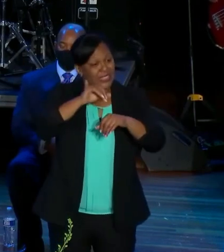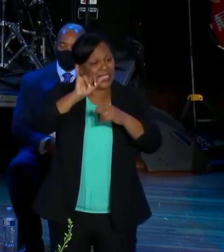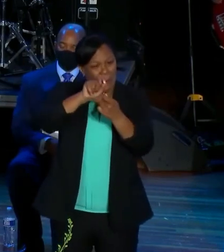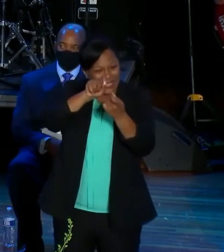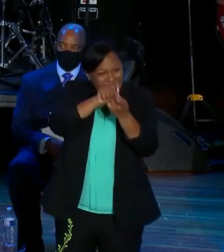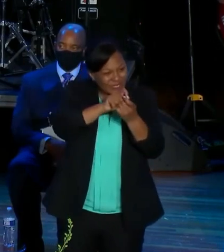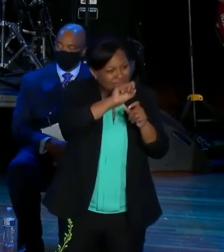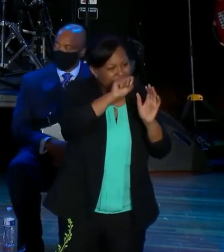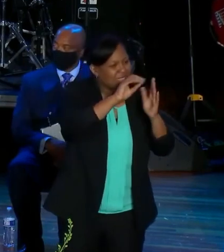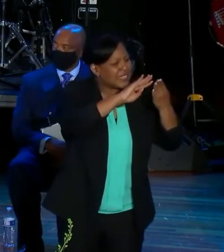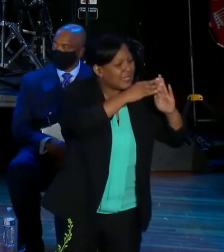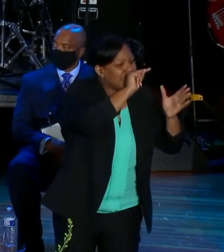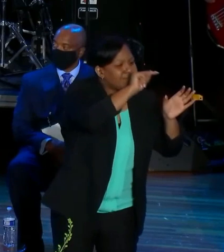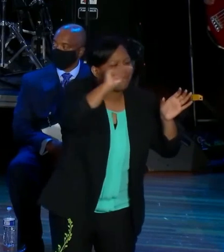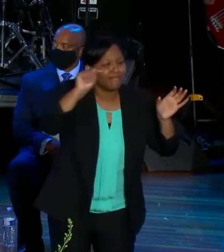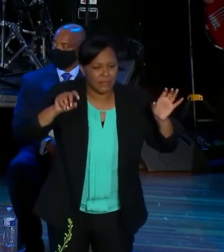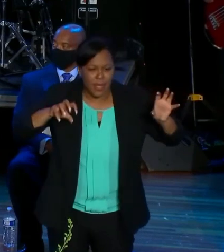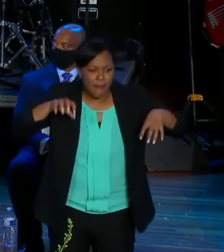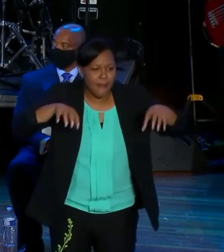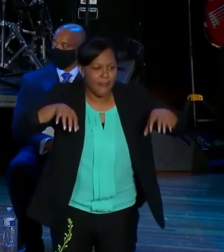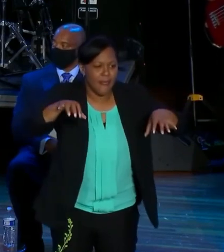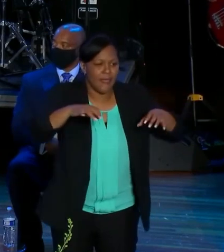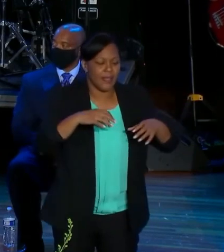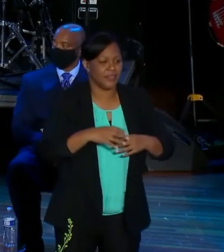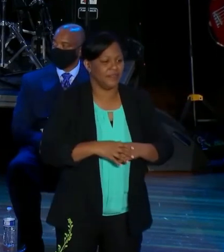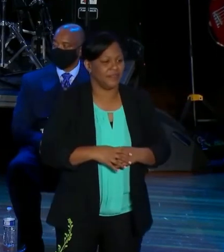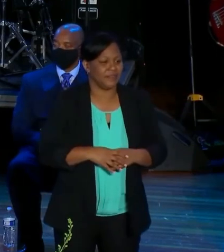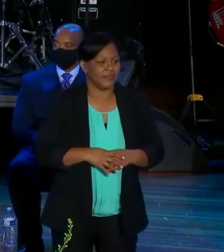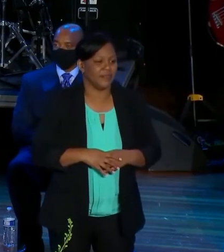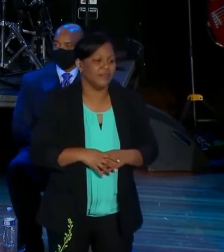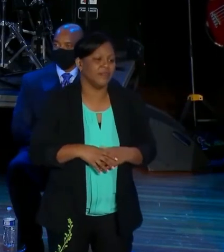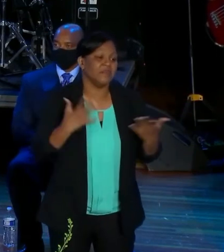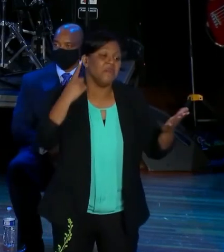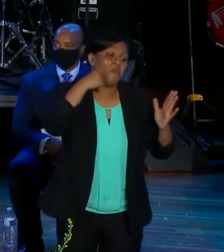Jamal Bryant vet, han var pastor i Baltimore, som placerades under samtyckesdekret